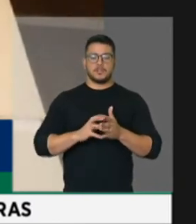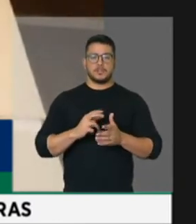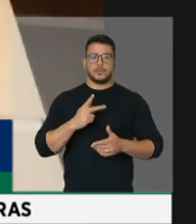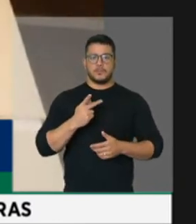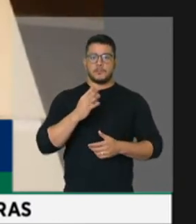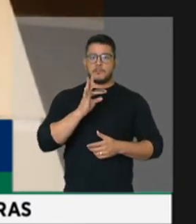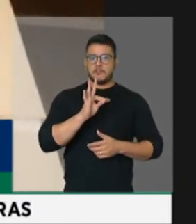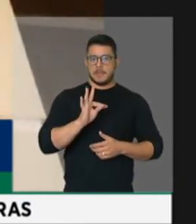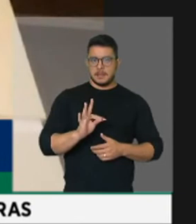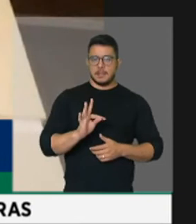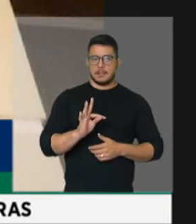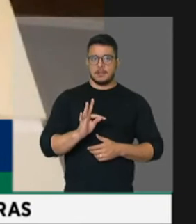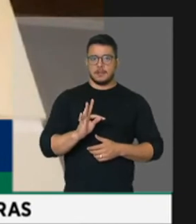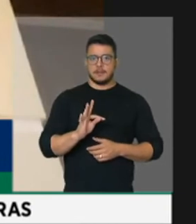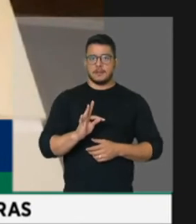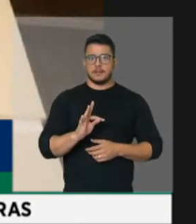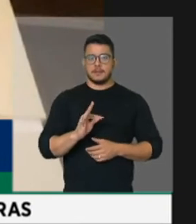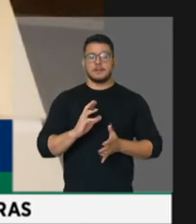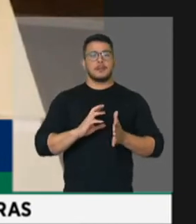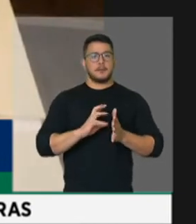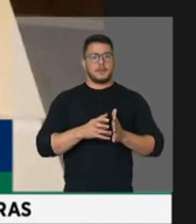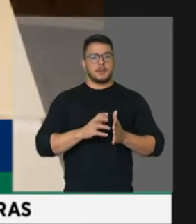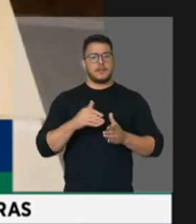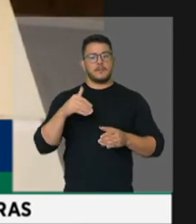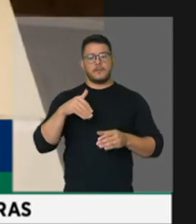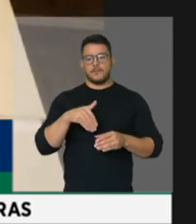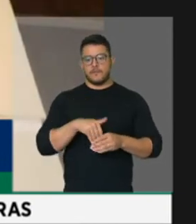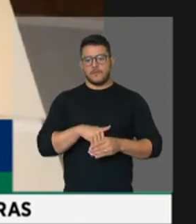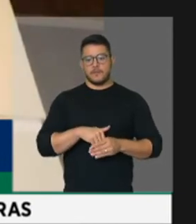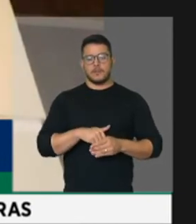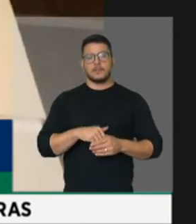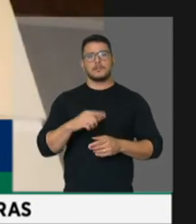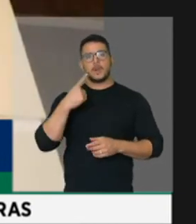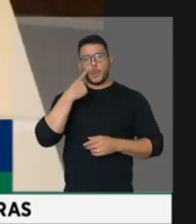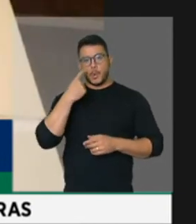CONSERVADOR DE TODA HISTÓRIA RECENTE DO PAÍS. POR CONTA DISSO NÓS ESTAMOS VOTANDO